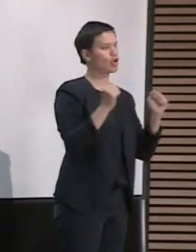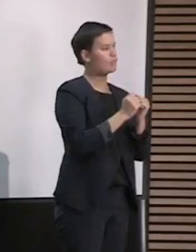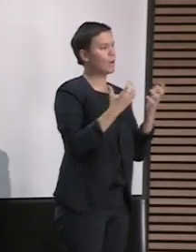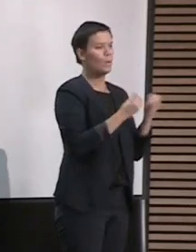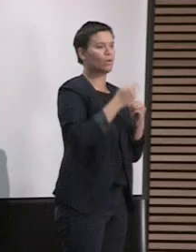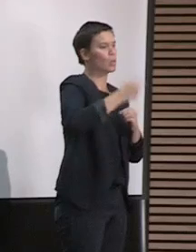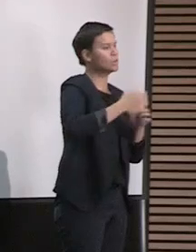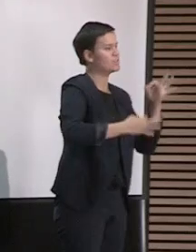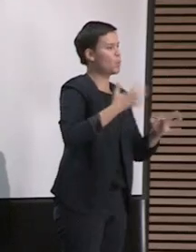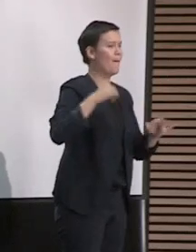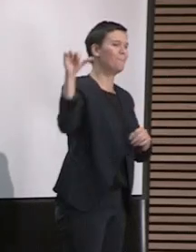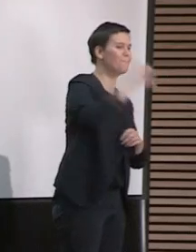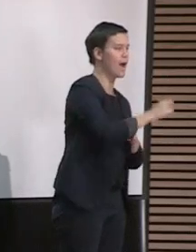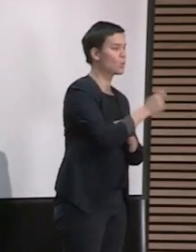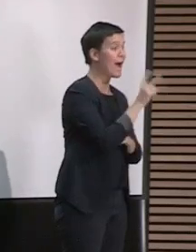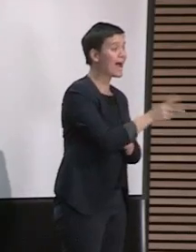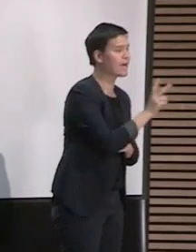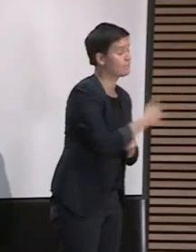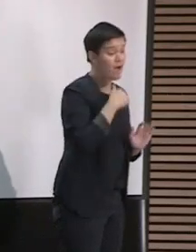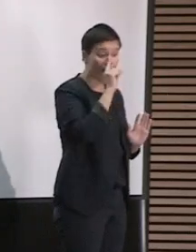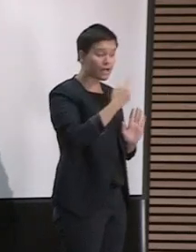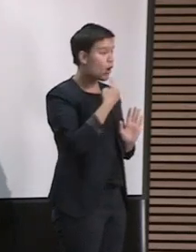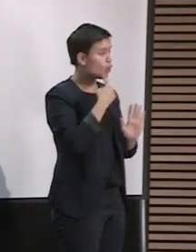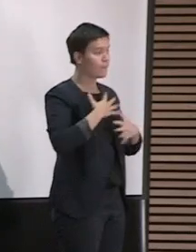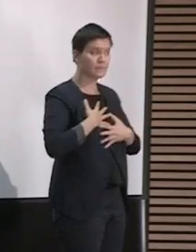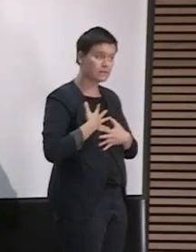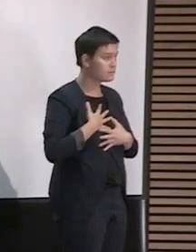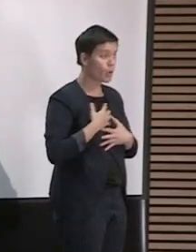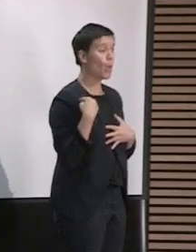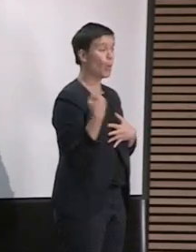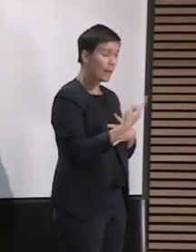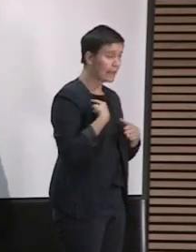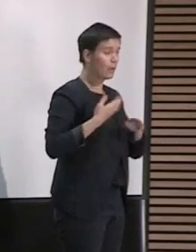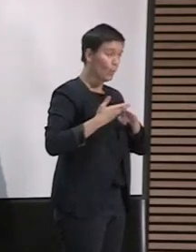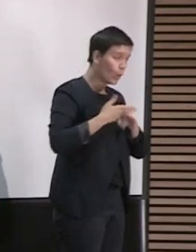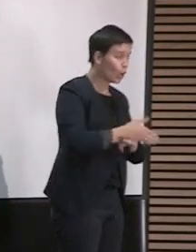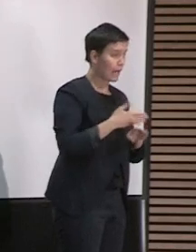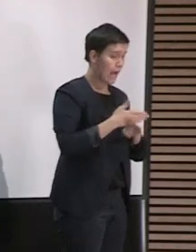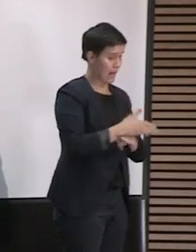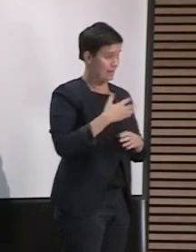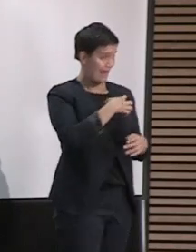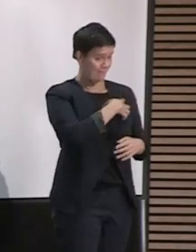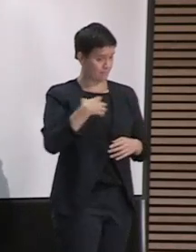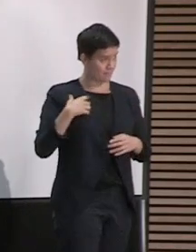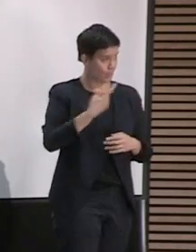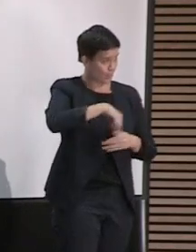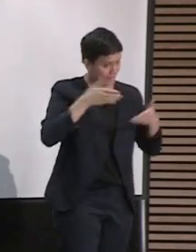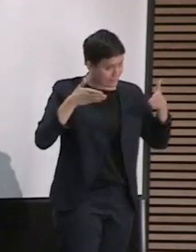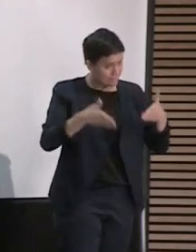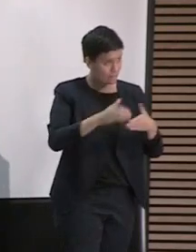reira. Tonu te tika mana o te piira mo te iwi, me ahau e kia